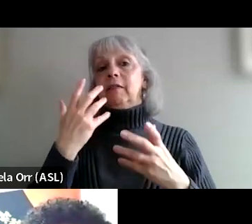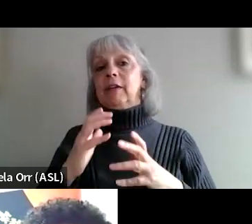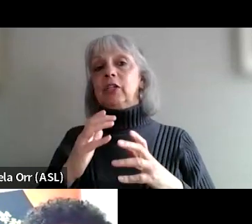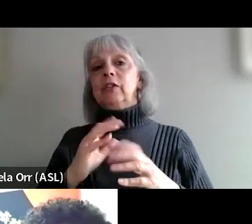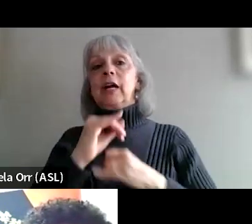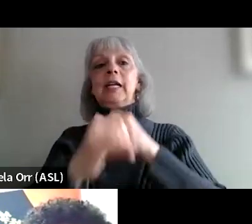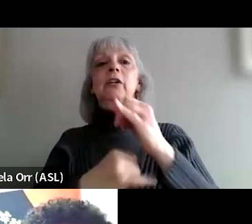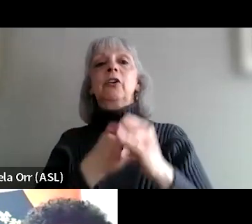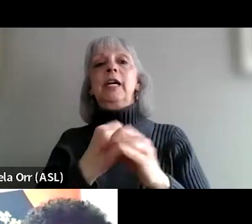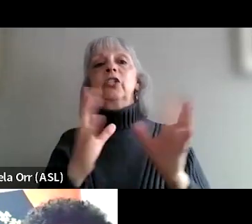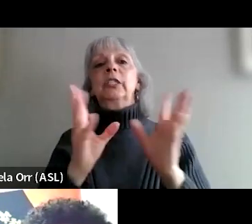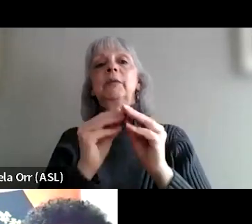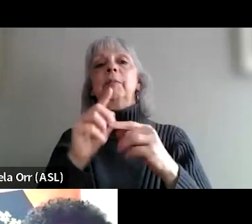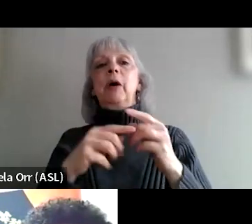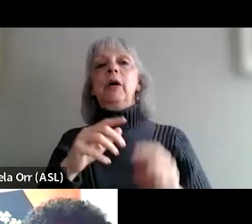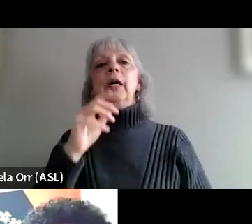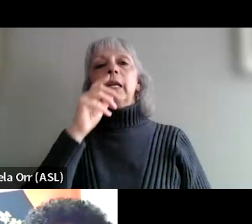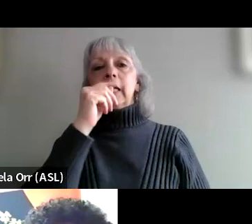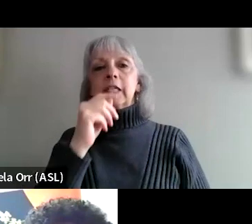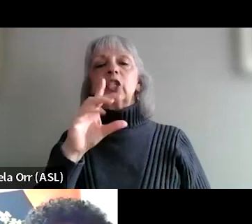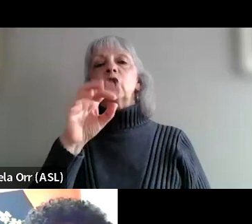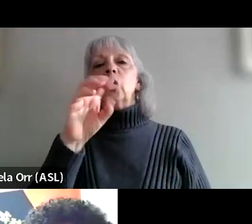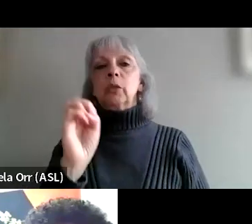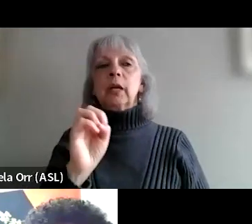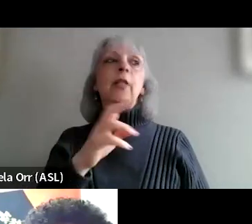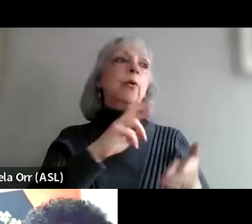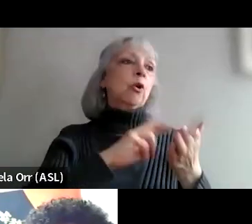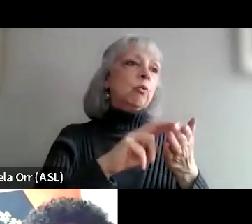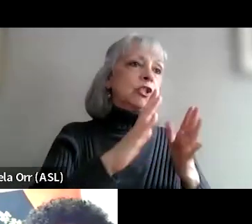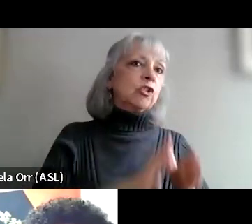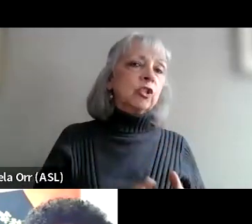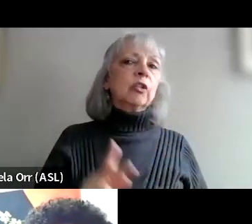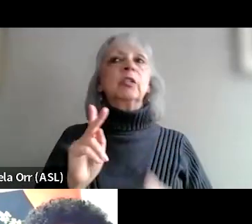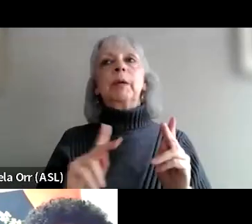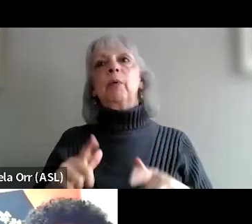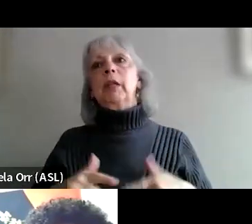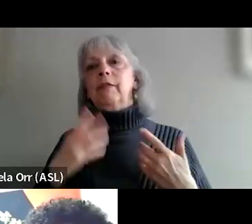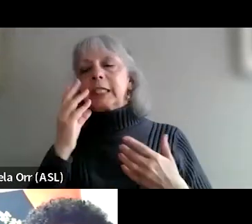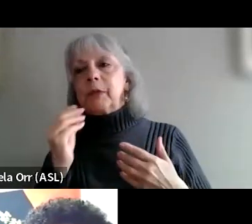sobre la dosificación de naloxona y hubo investigadores, personas con experiencia y expertos de todo el mundo